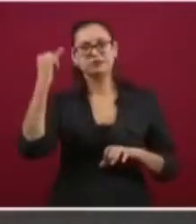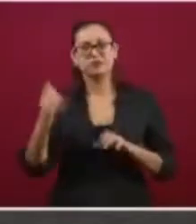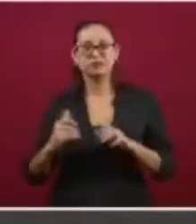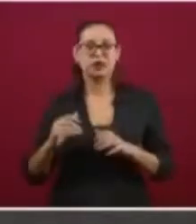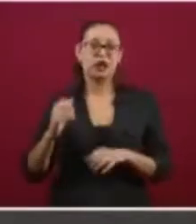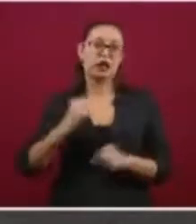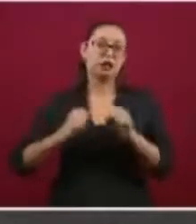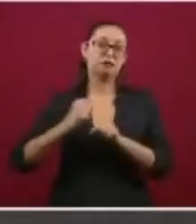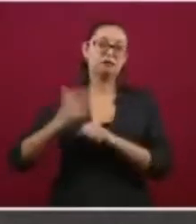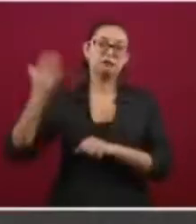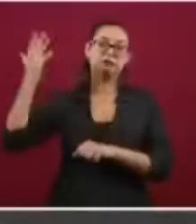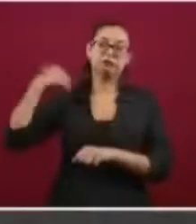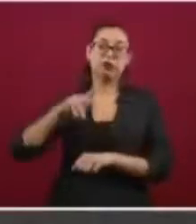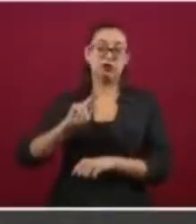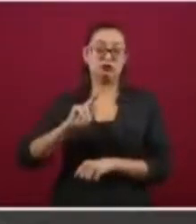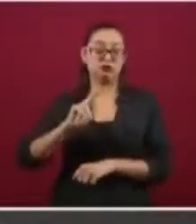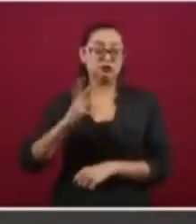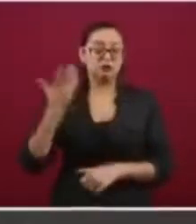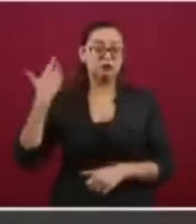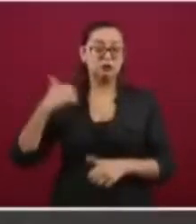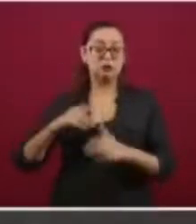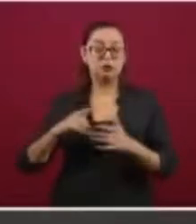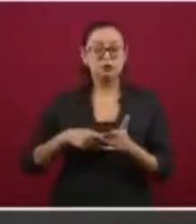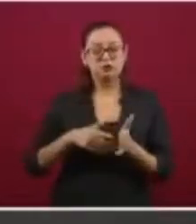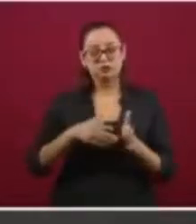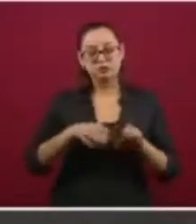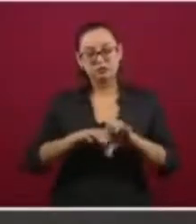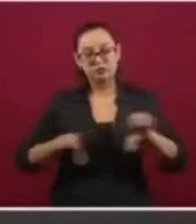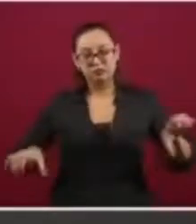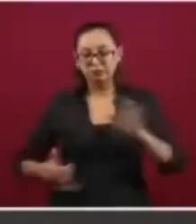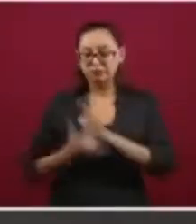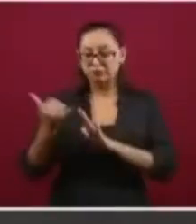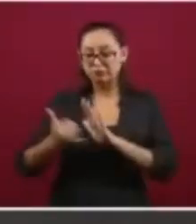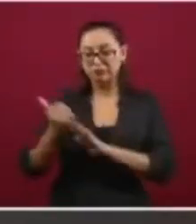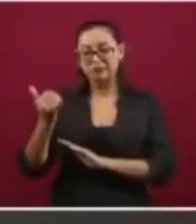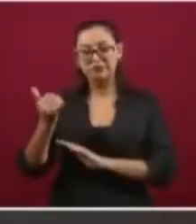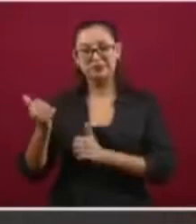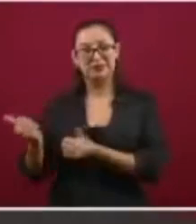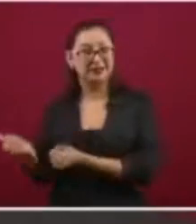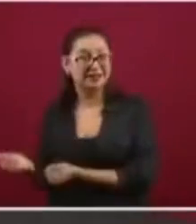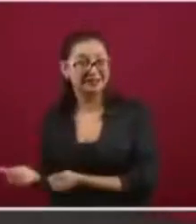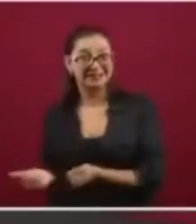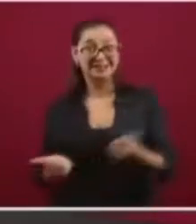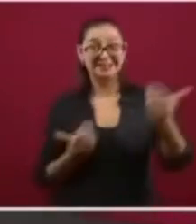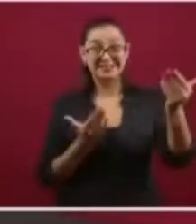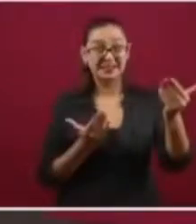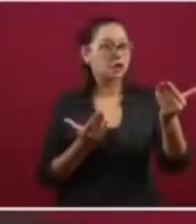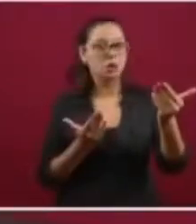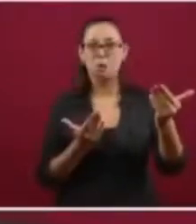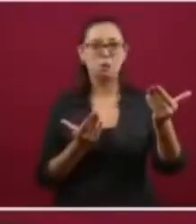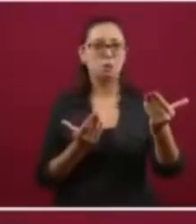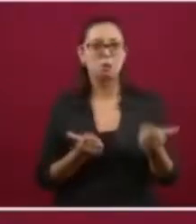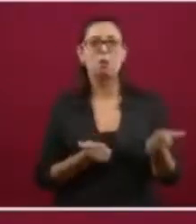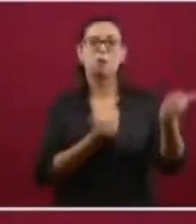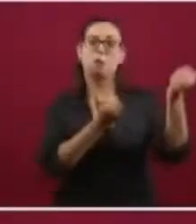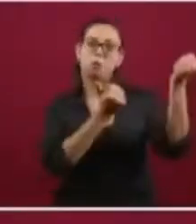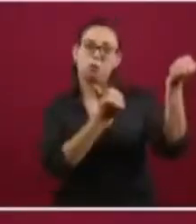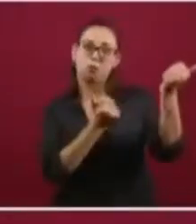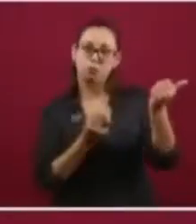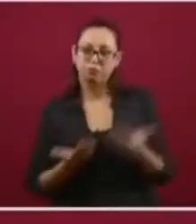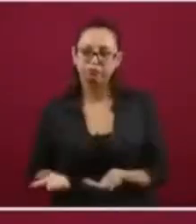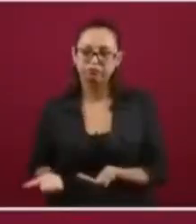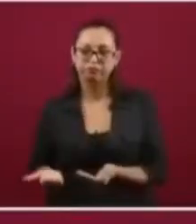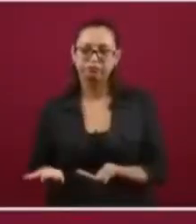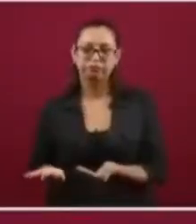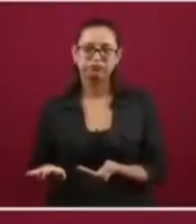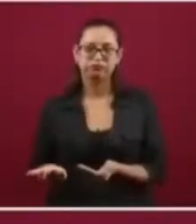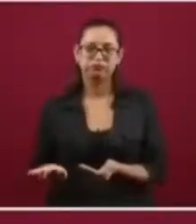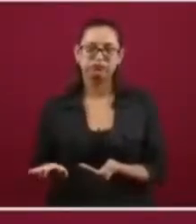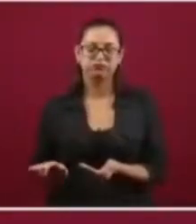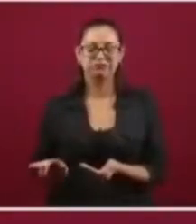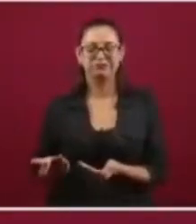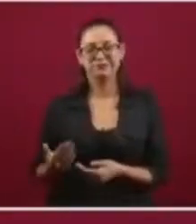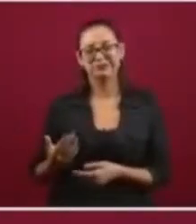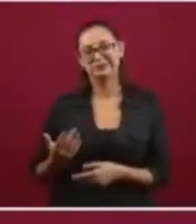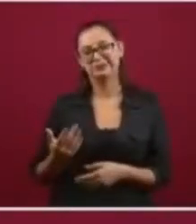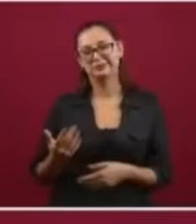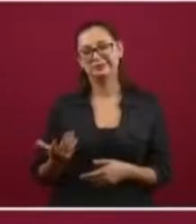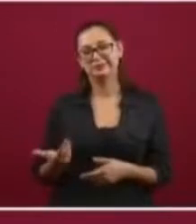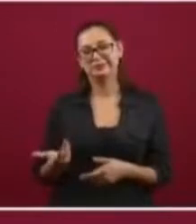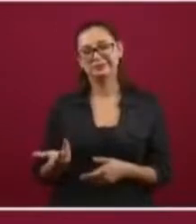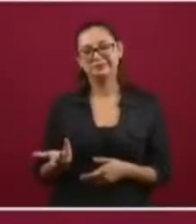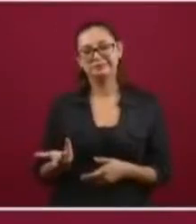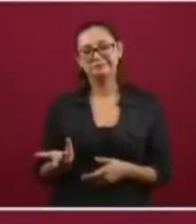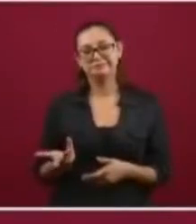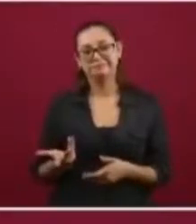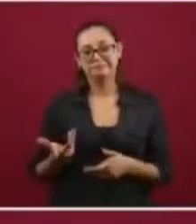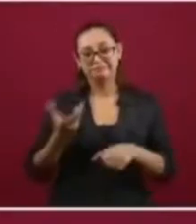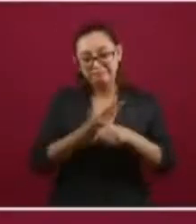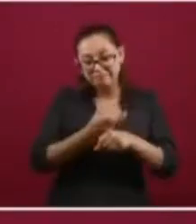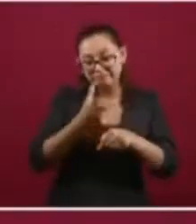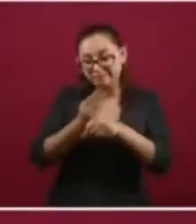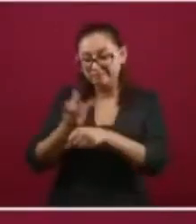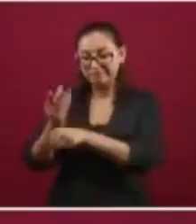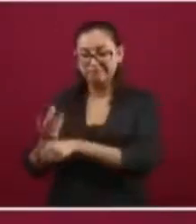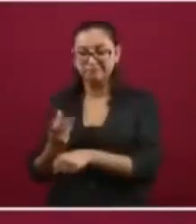80, en vez de llevar el gas al norte va a servir, se va a adaptar para traer el gas